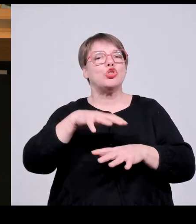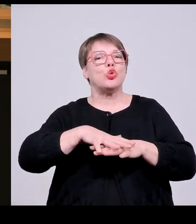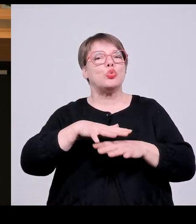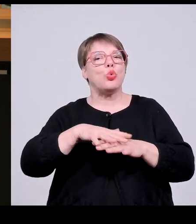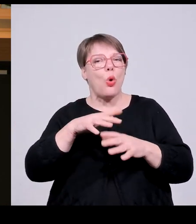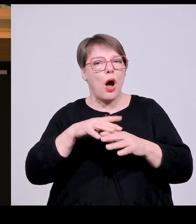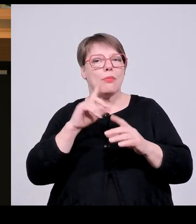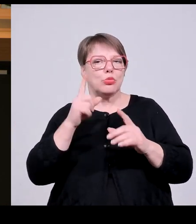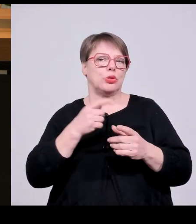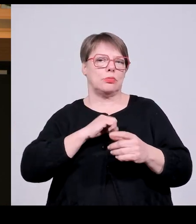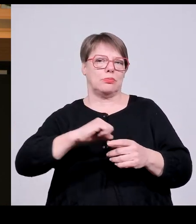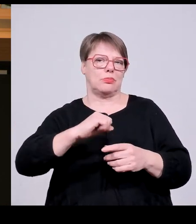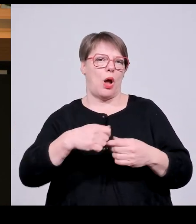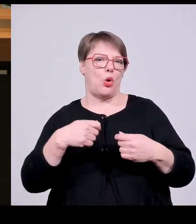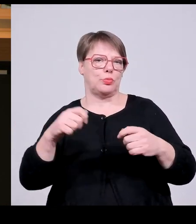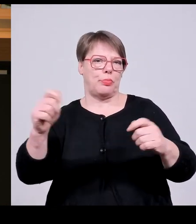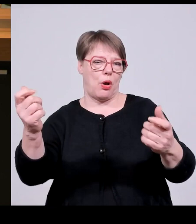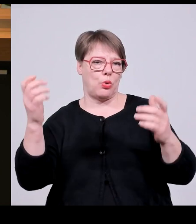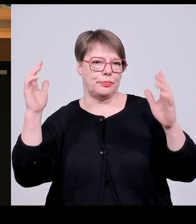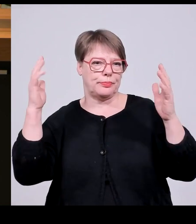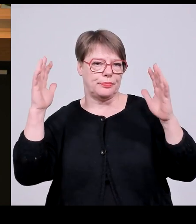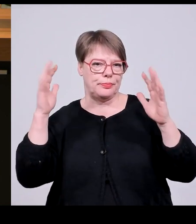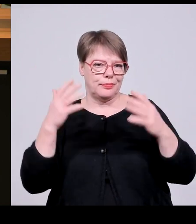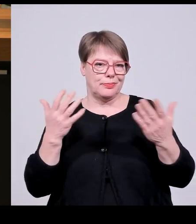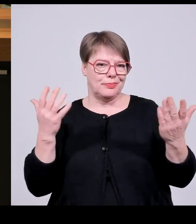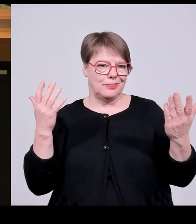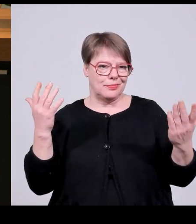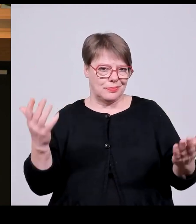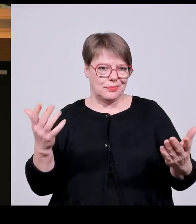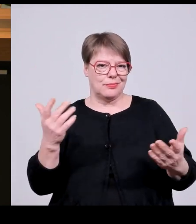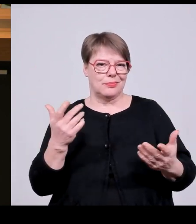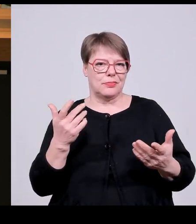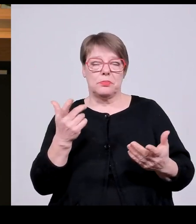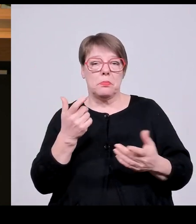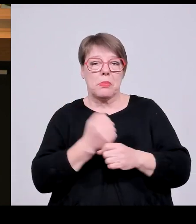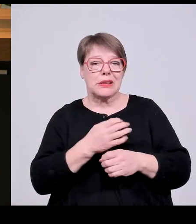Dabei ist durch Regierungshandeln das schon längst passiert, denn das